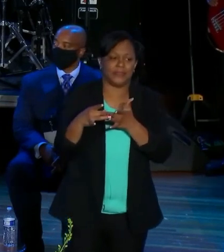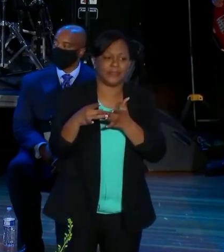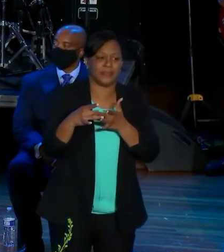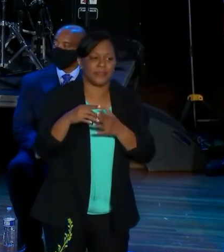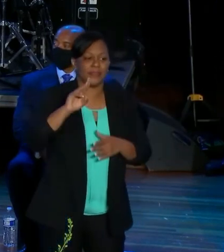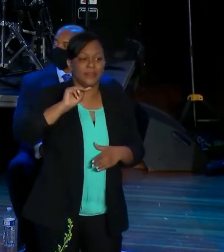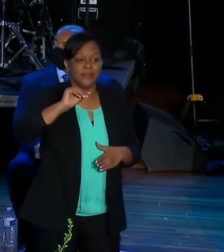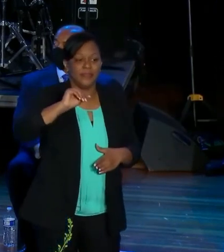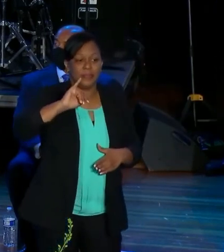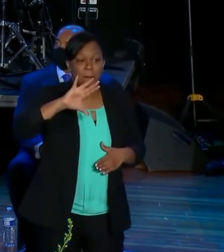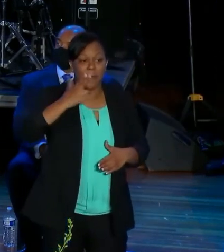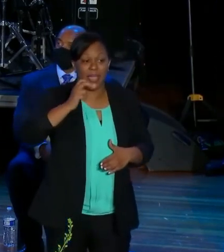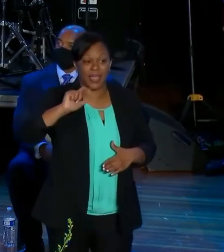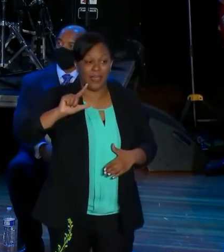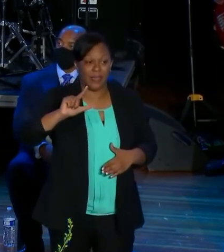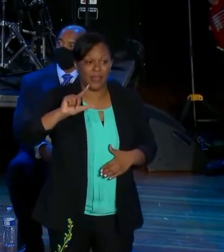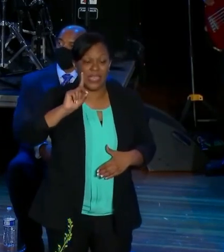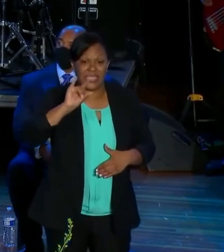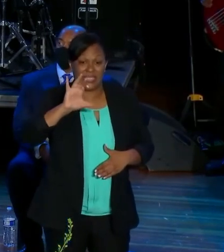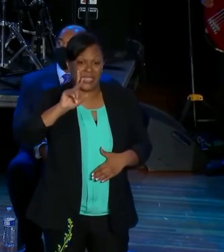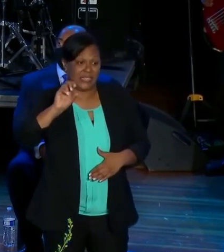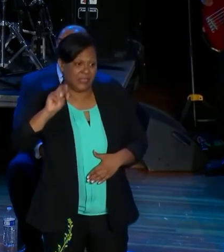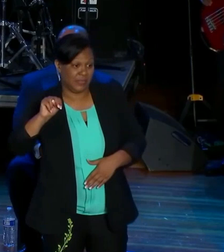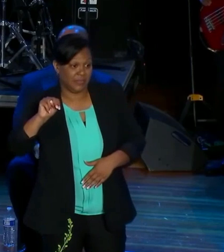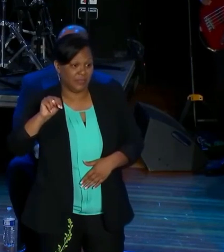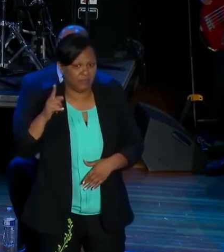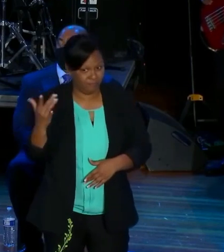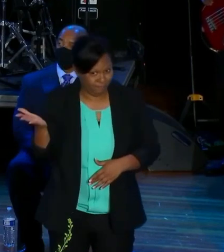För ni vet alla vilken tid det är ! Ni går alla till verket som om det var igår.